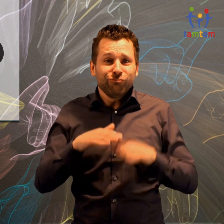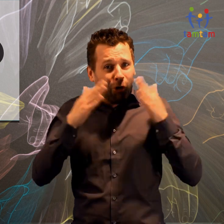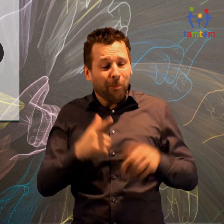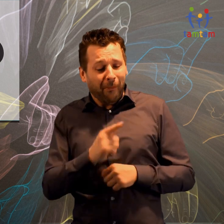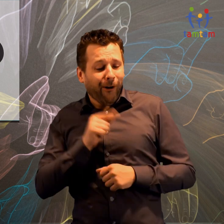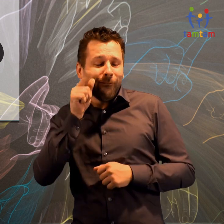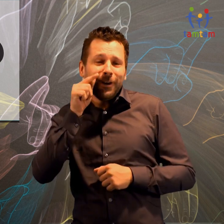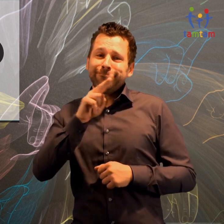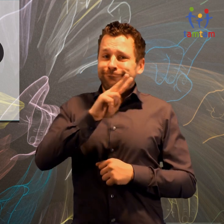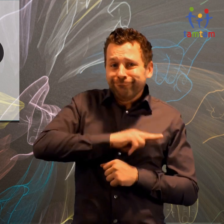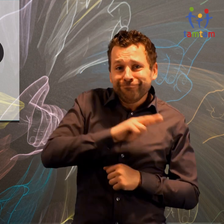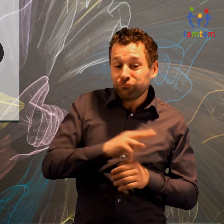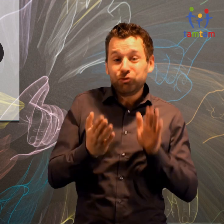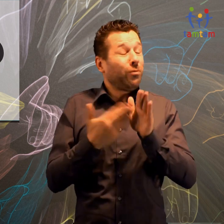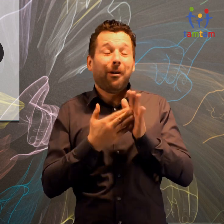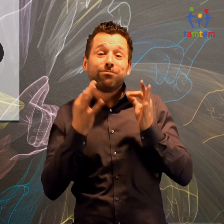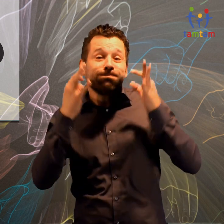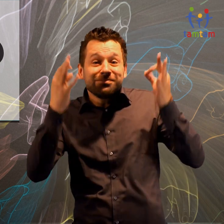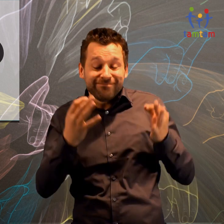ale ještě chvíli to doma určitě vydržíme.